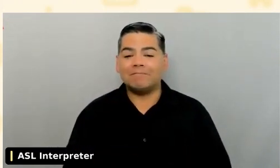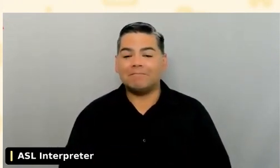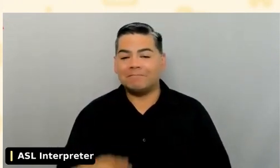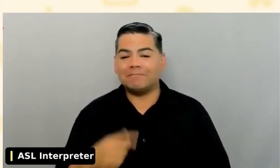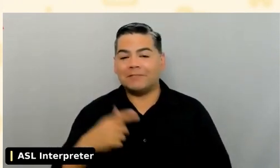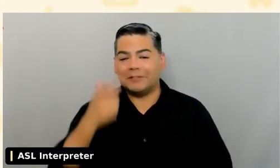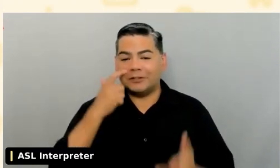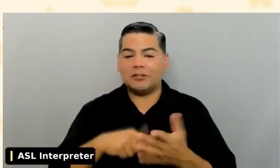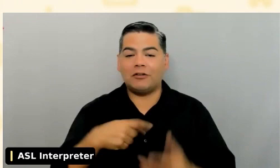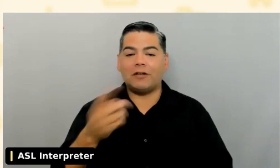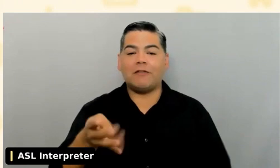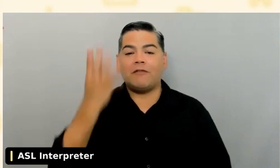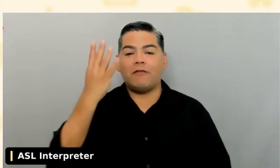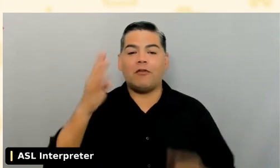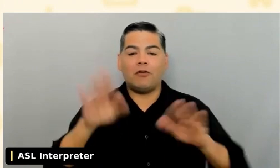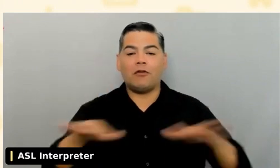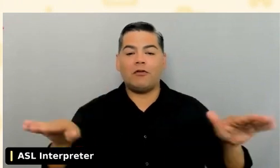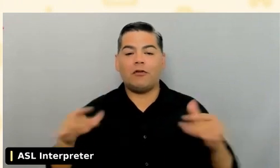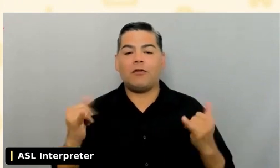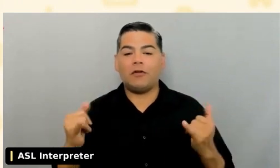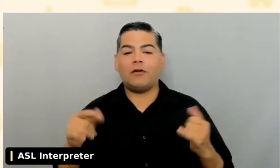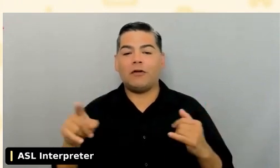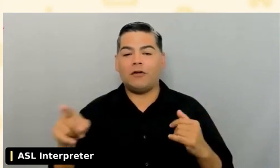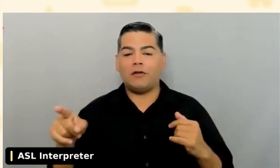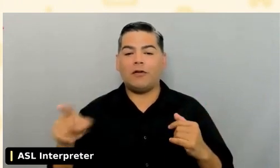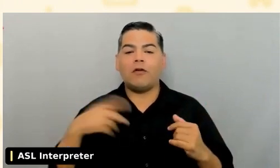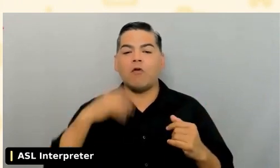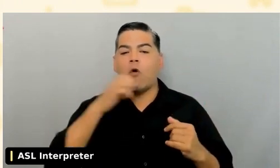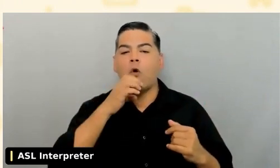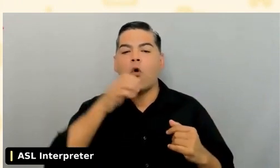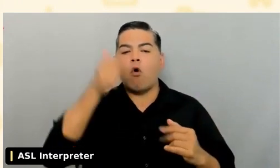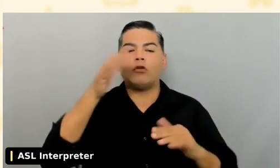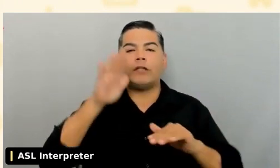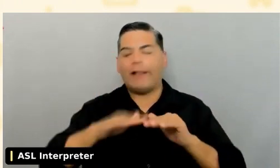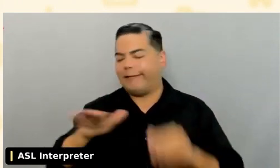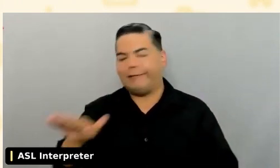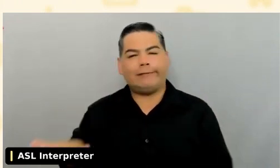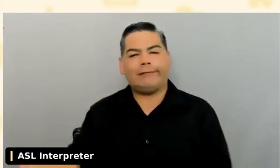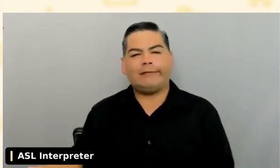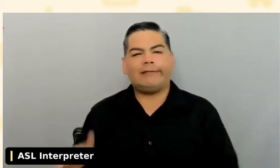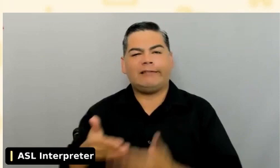Tengo cuatro hijos que afortunadamente ahora son un poco mayores que niños pequeños, así que ya puedo dormir.